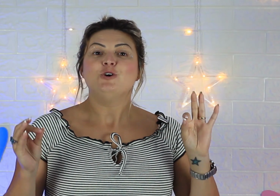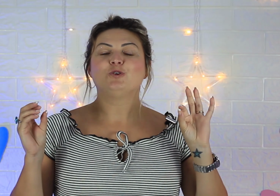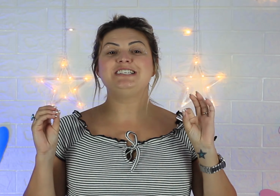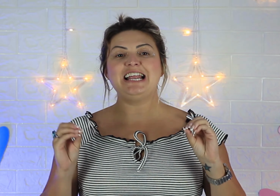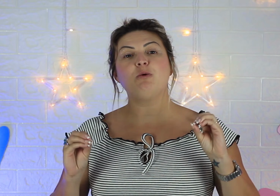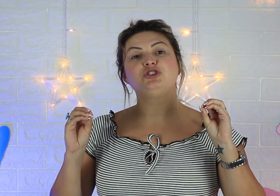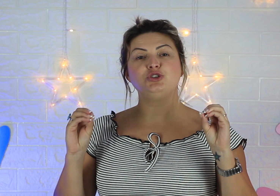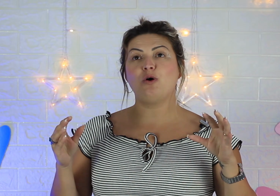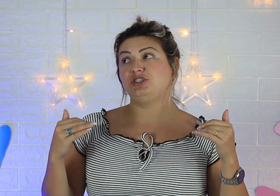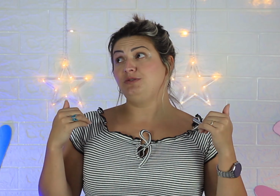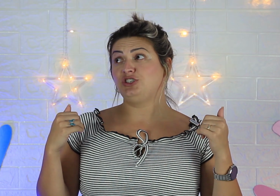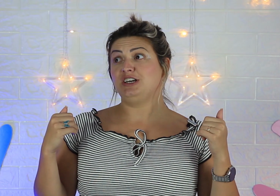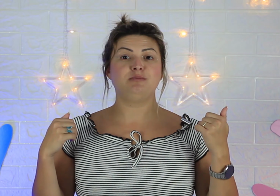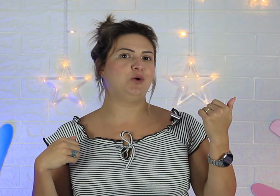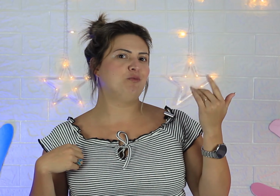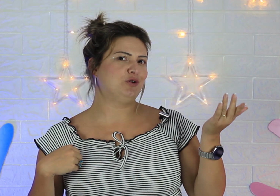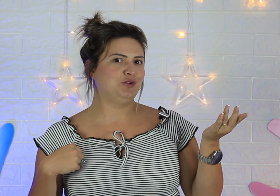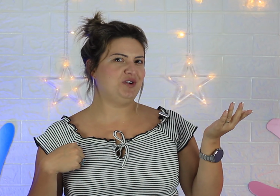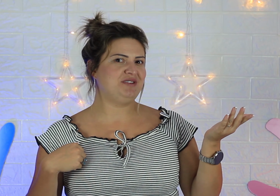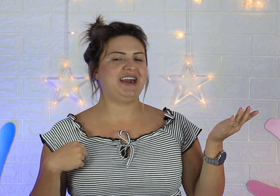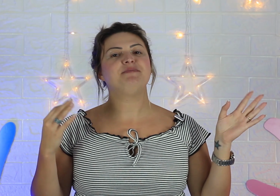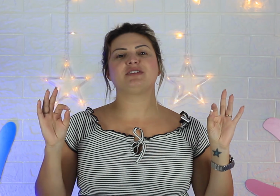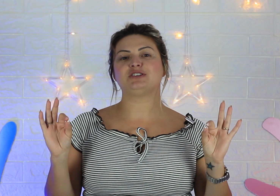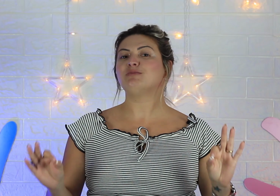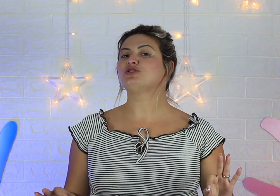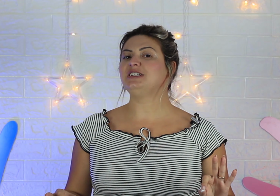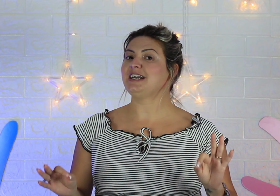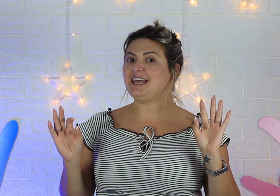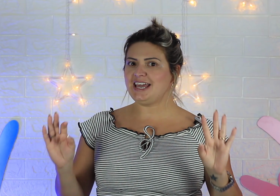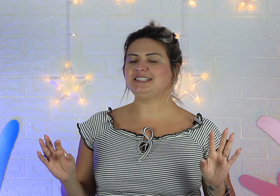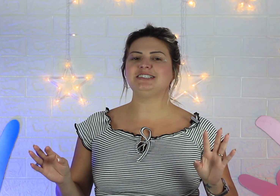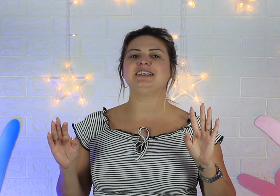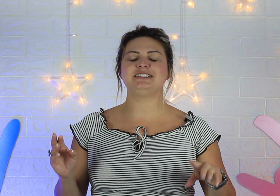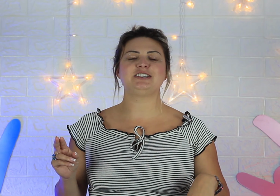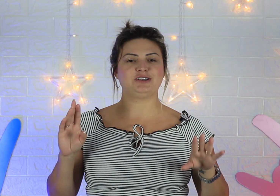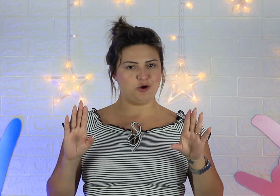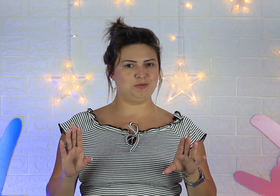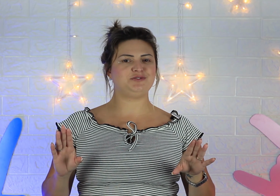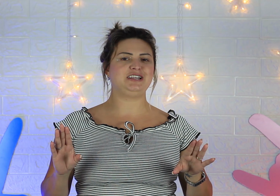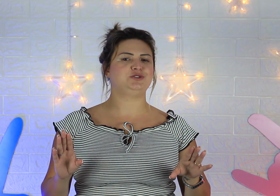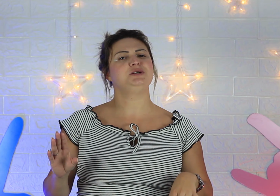ali o sinal de nome de me chamo o meu nome é nós vamos utilizar esses sinais aqui ó tem algumas